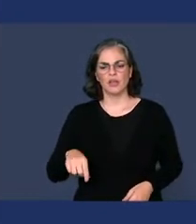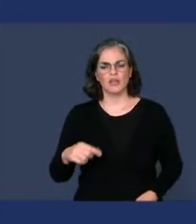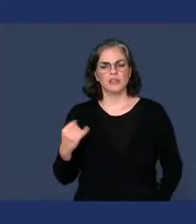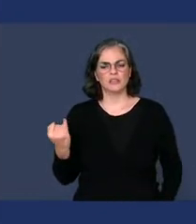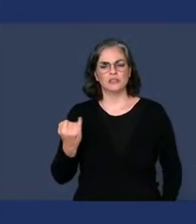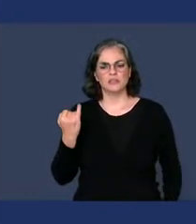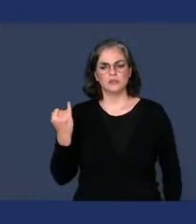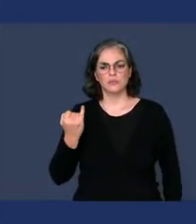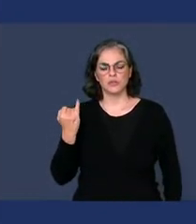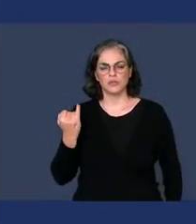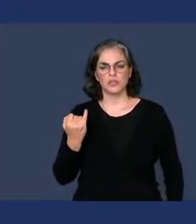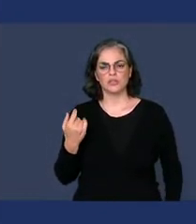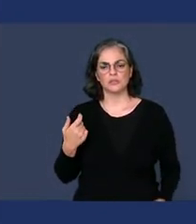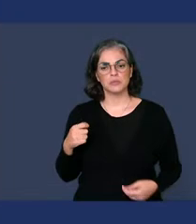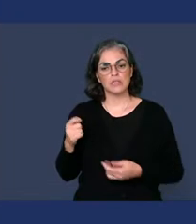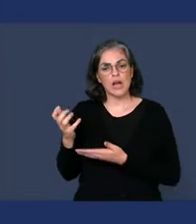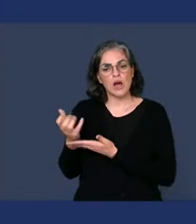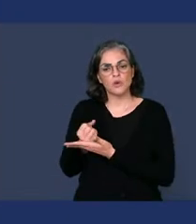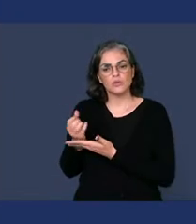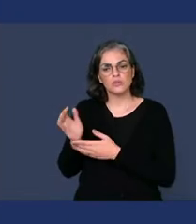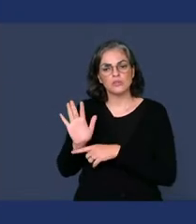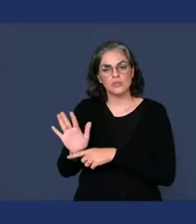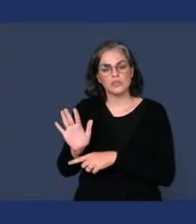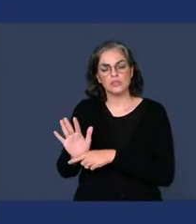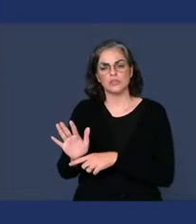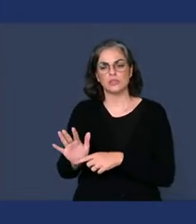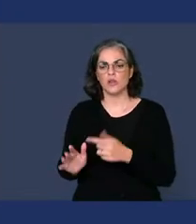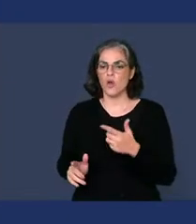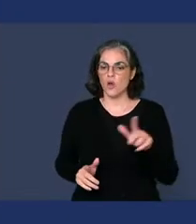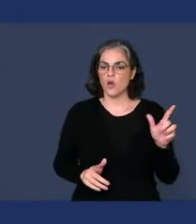VOTADO, SE TRATA DE SETOR IMPORTANTÍSSIMO, QUE PRECISA DE AUXÍLIO COMO DE DIVERSOS OUTROS SETORES TIVERAM POR